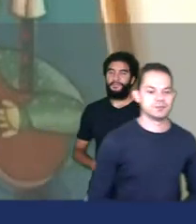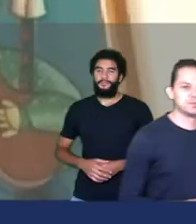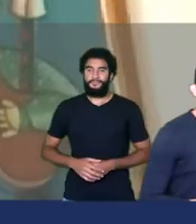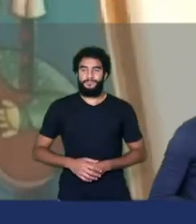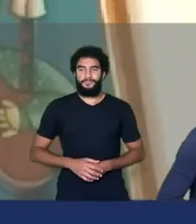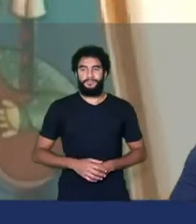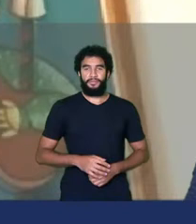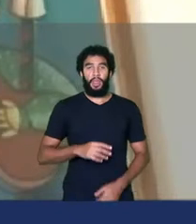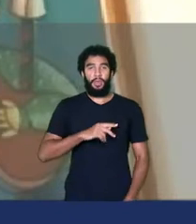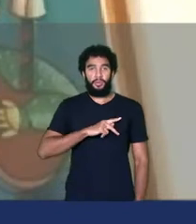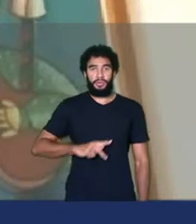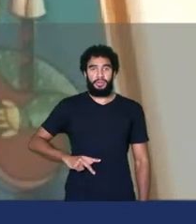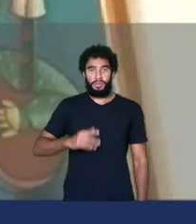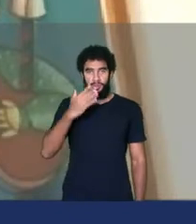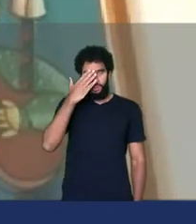OBRIGADA, SENHOR PRESIDENTE. OBRIGADA, OUVINTES QUE NOS